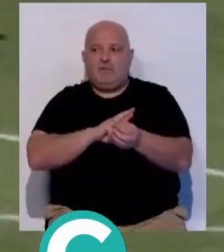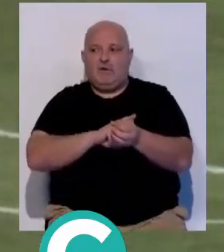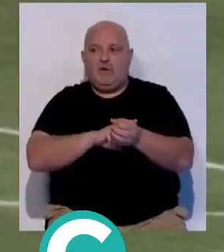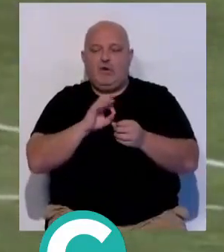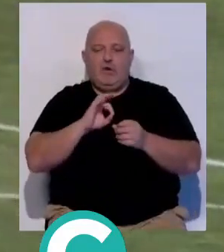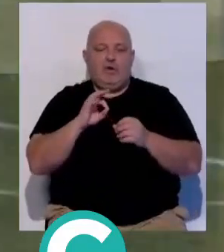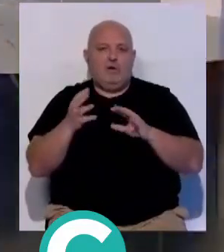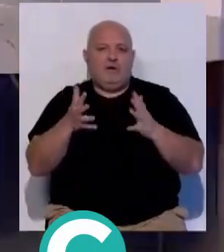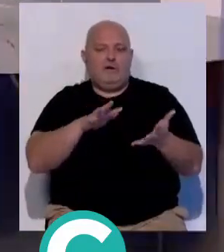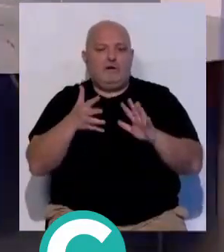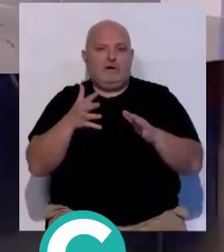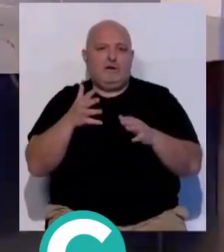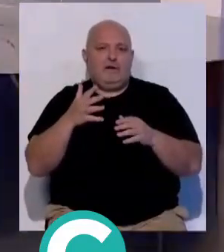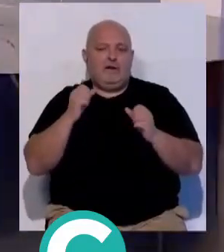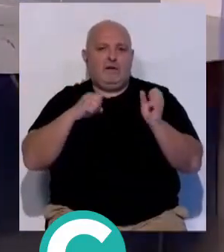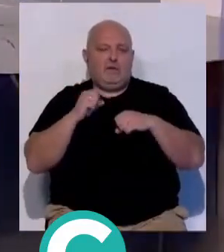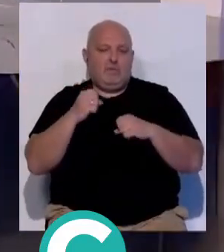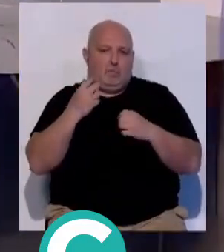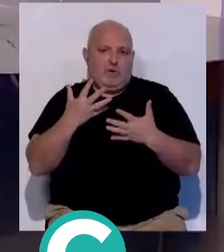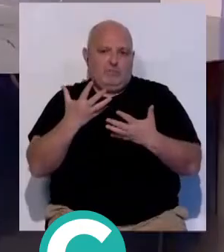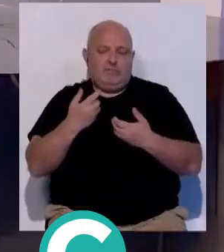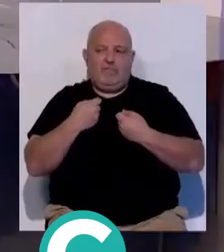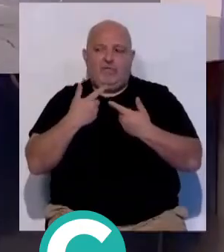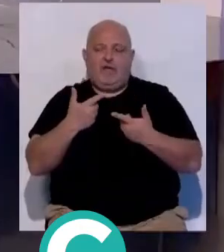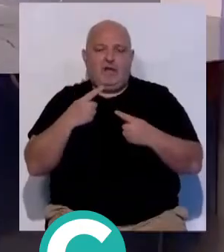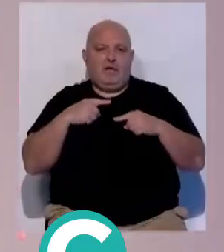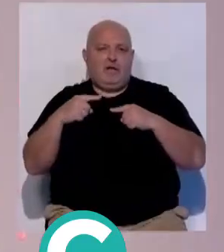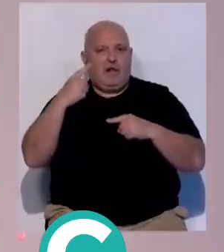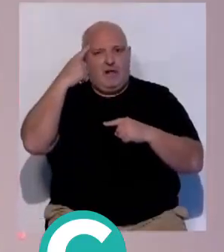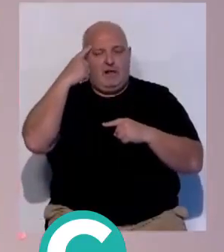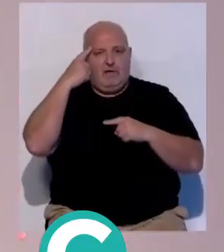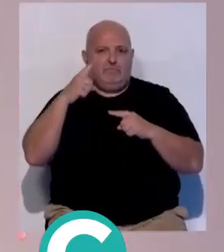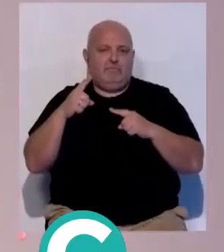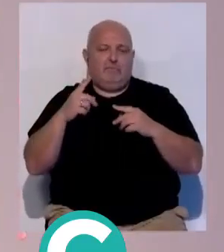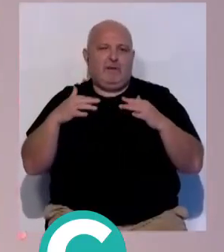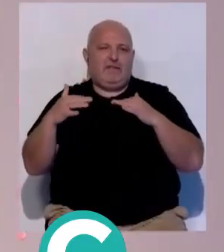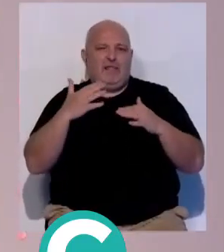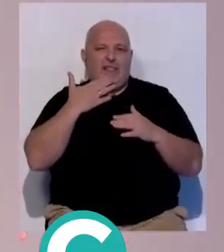simular la competición es bueno Y en este caso Sergio opto por ese partido donde como tú bien